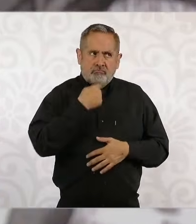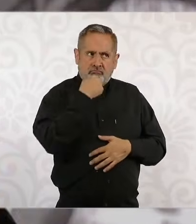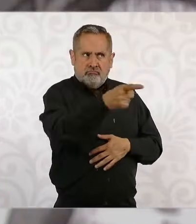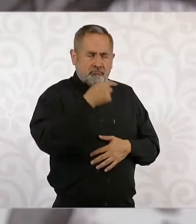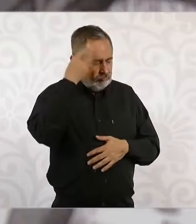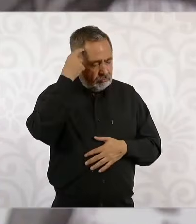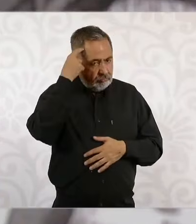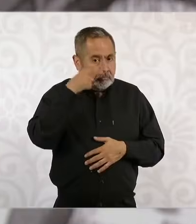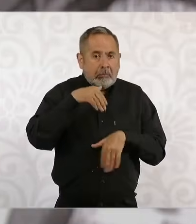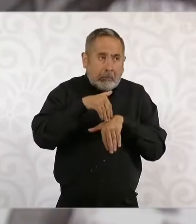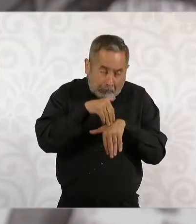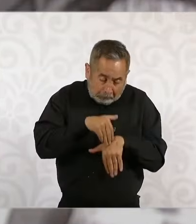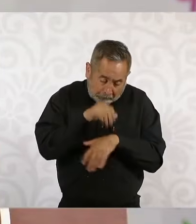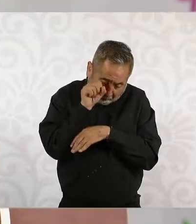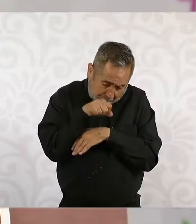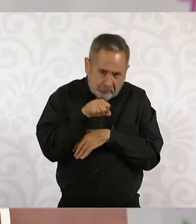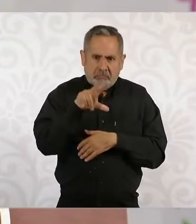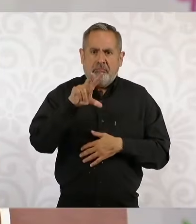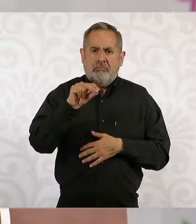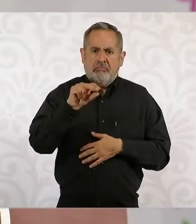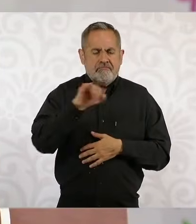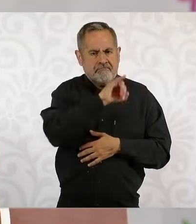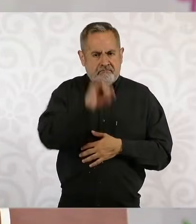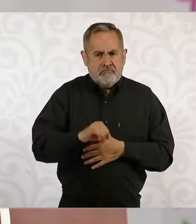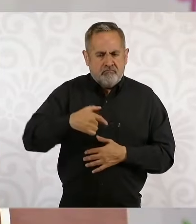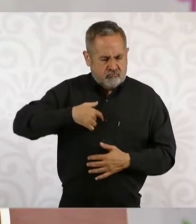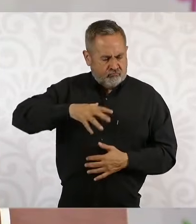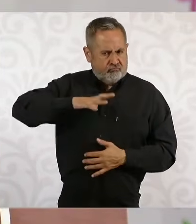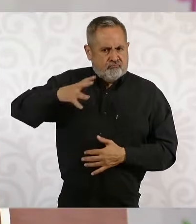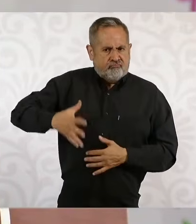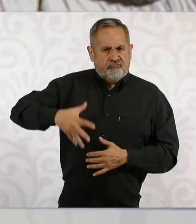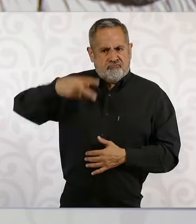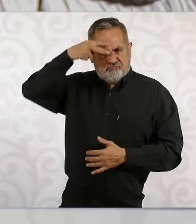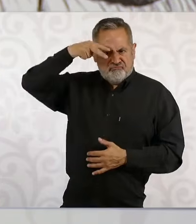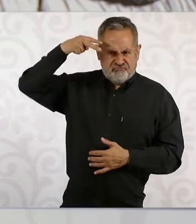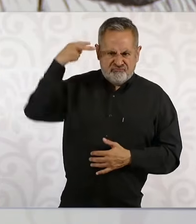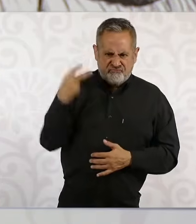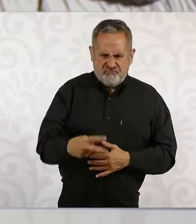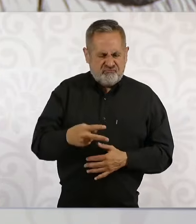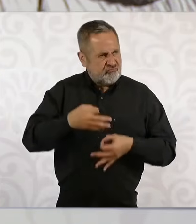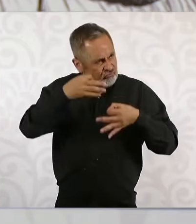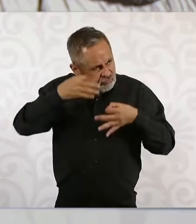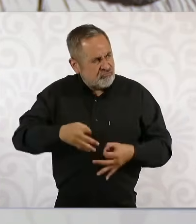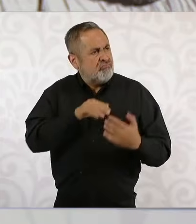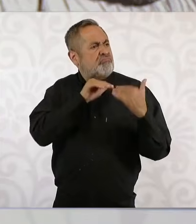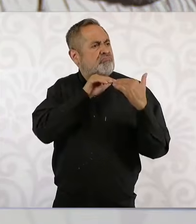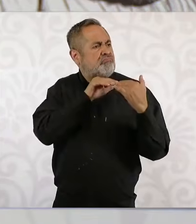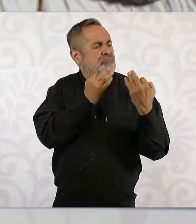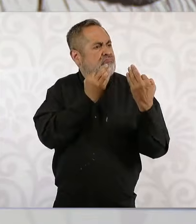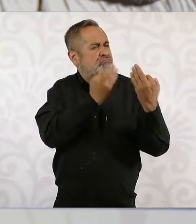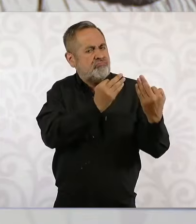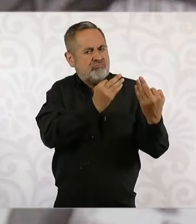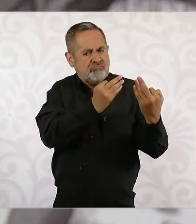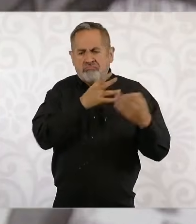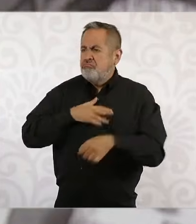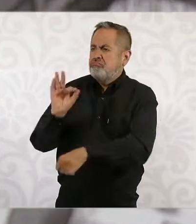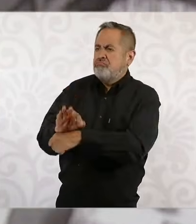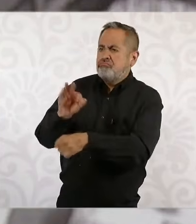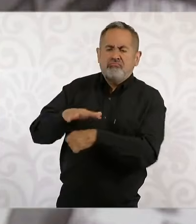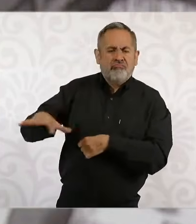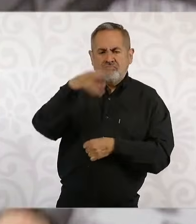sin bajar la cabeza, con orgullo de ser mexicanas y mexicanos, con dignidad, defendiendo a México,